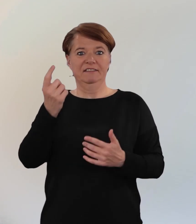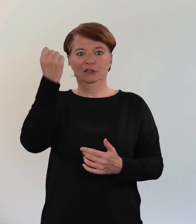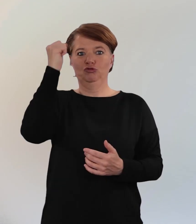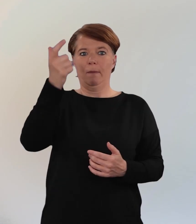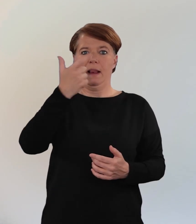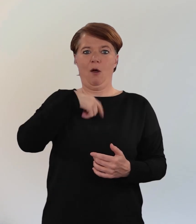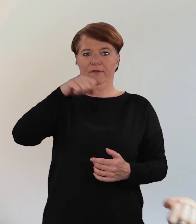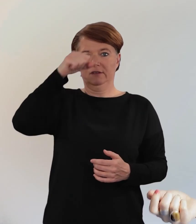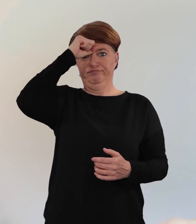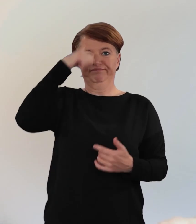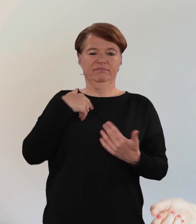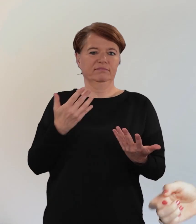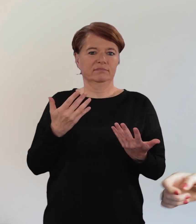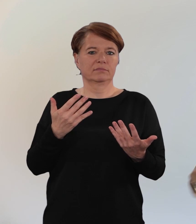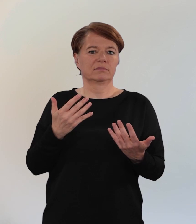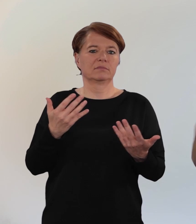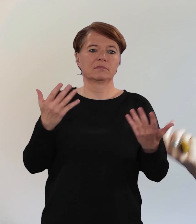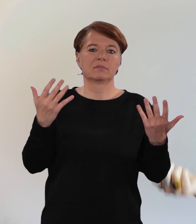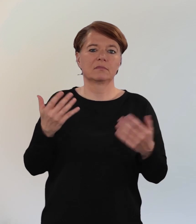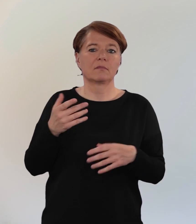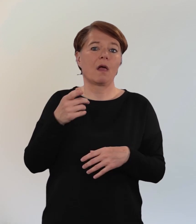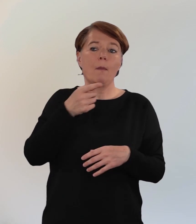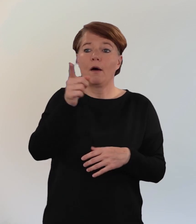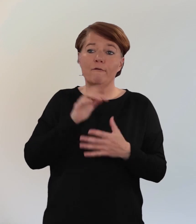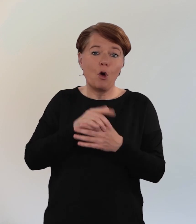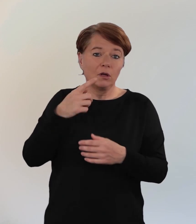Und alle, oder meine Freunde, jeder findet es so toll, was ich mache.